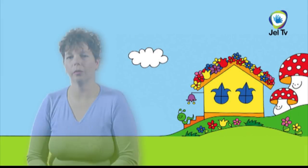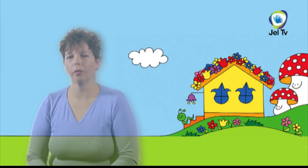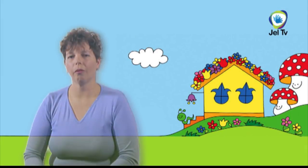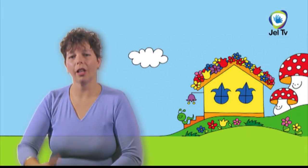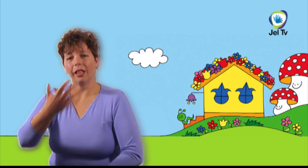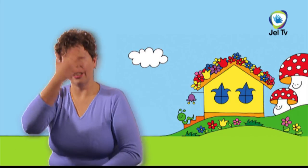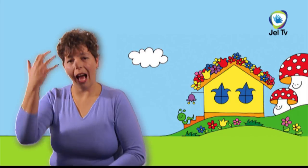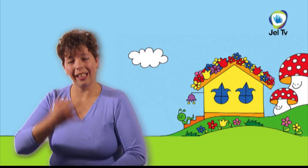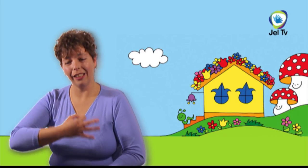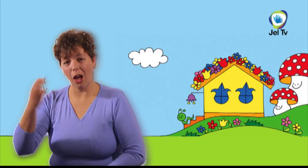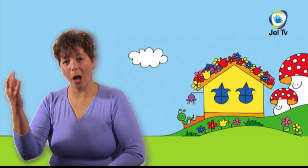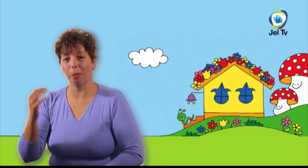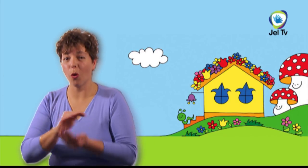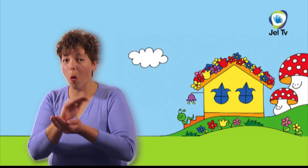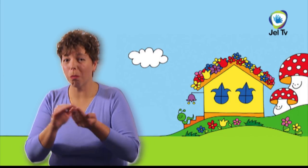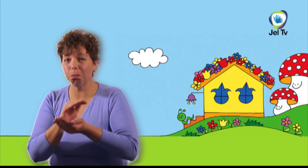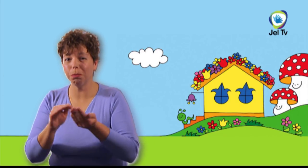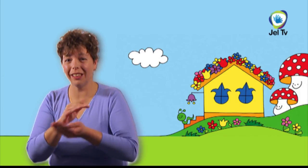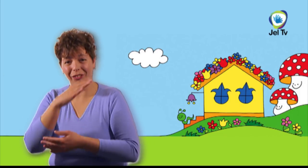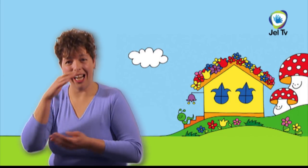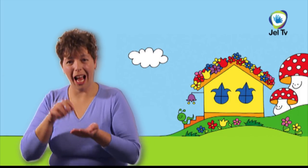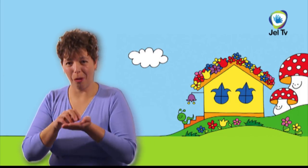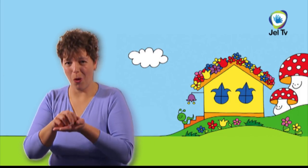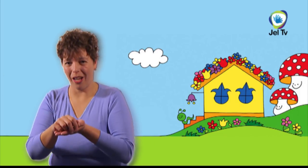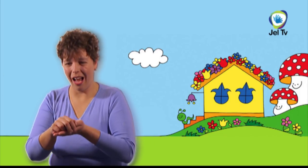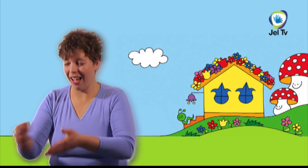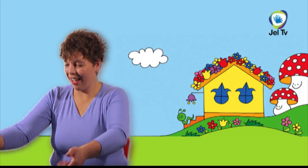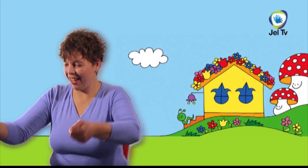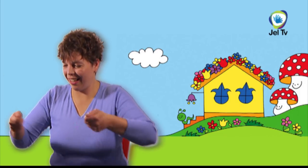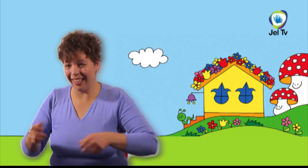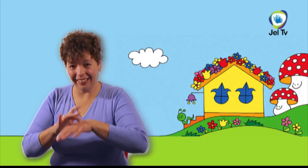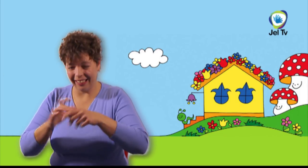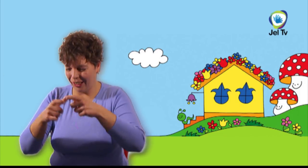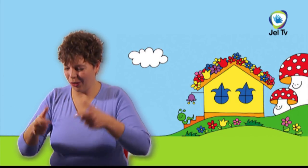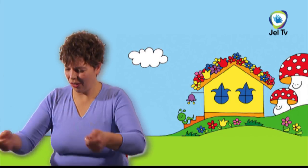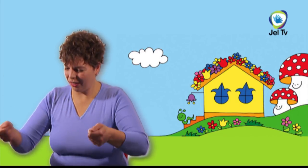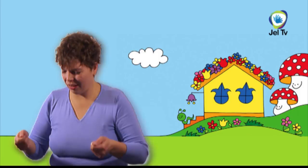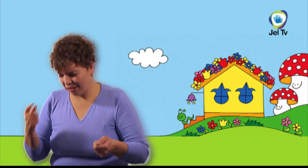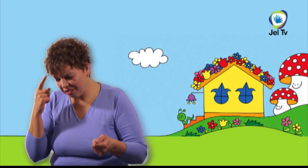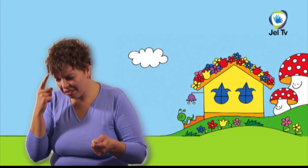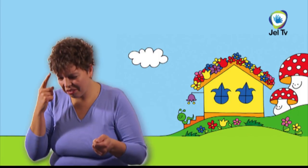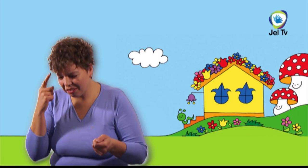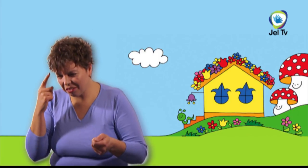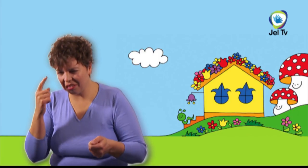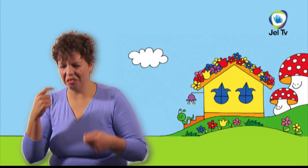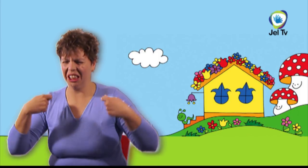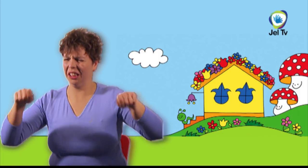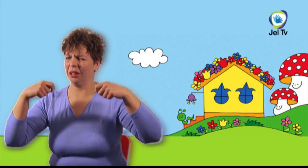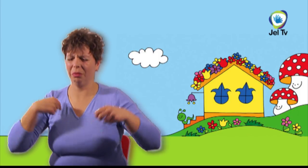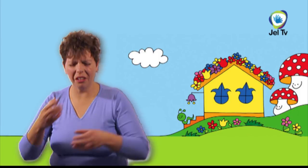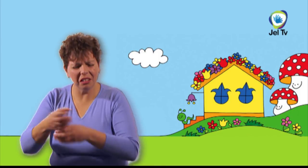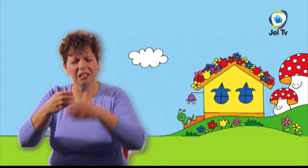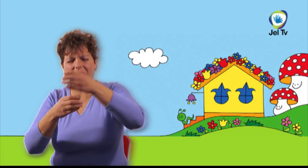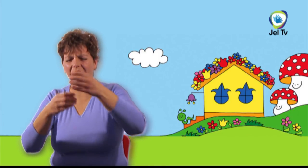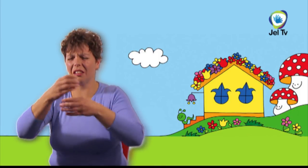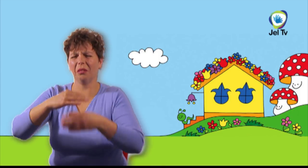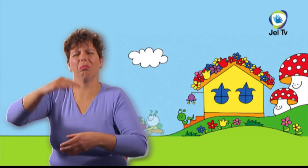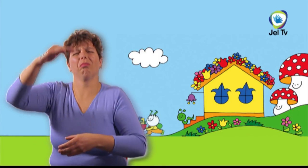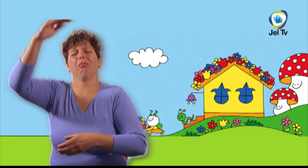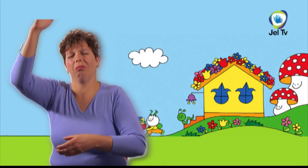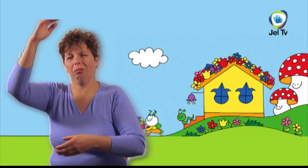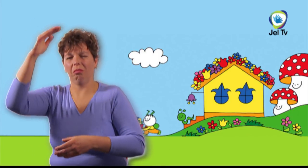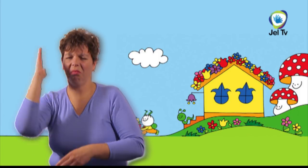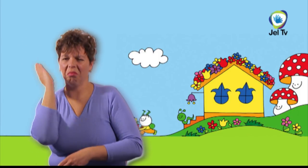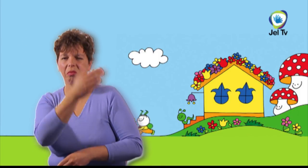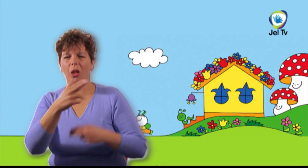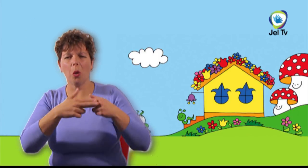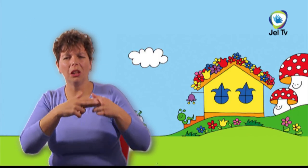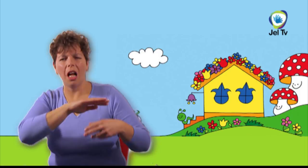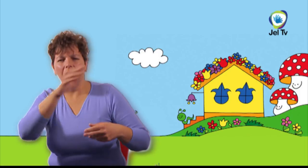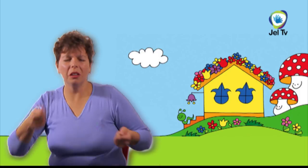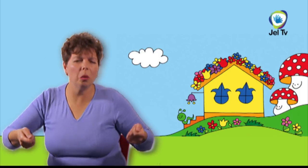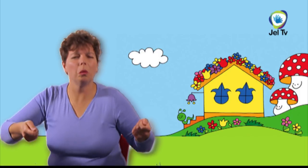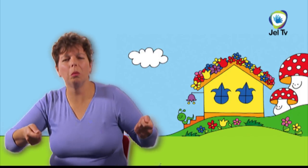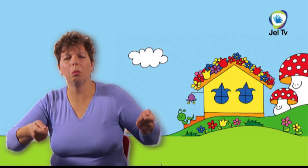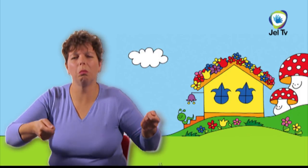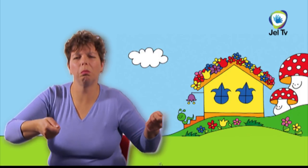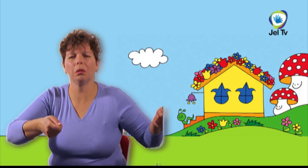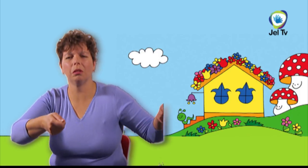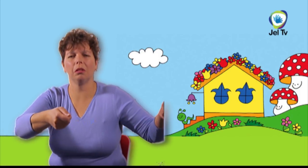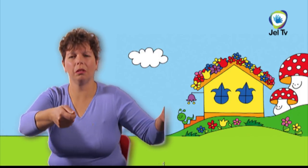Egy nyári napon Gömbi, a virágbogár elővette színes építőkockáit. -Építek egy magas tornyot a kockákból! -gondolta magában, és elindult a dobozzal a közeli dombra.